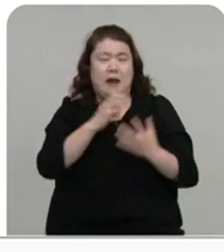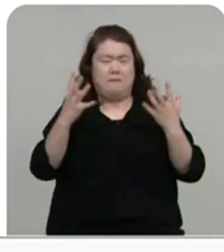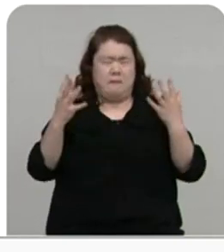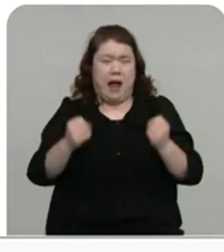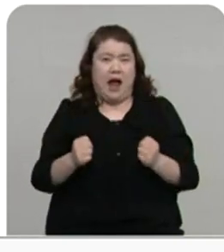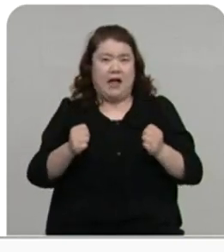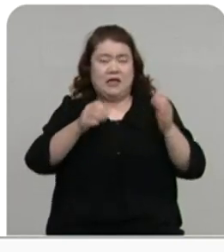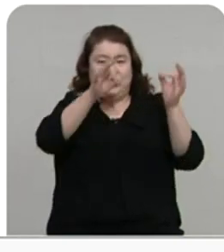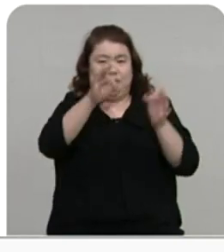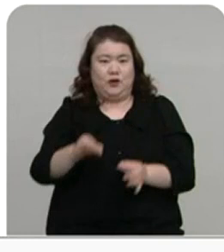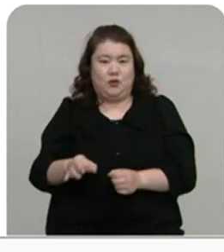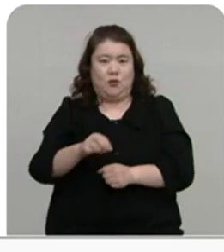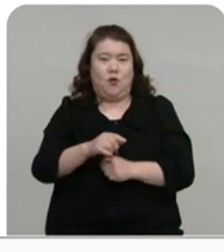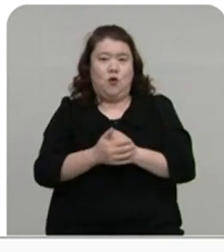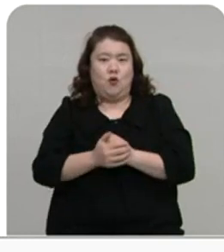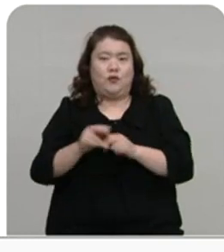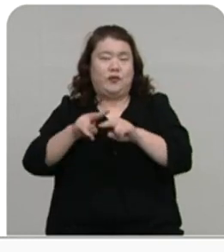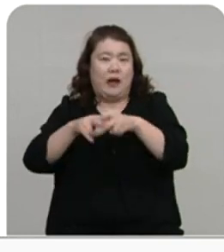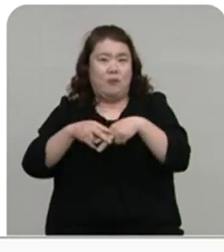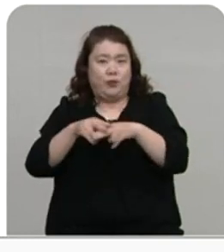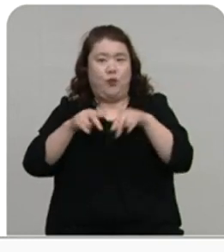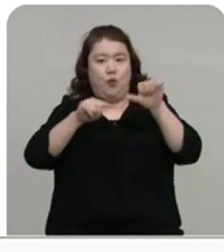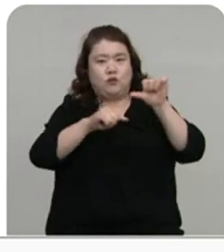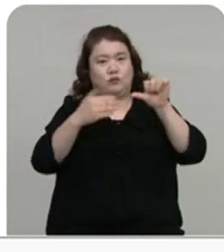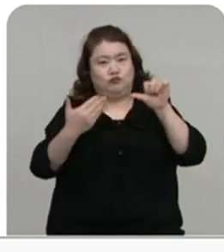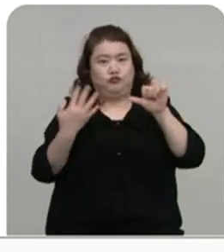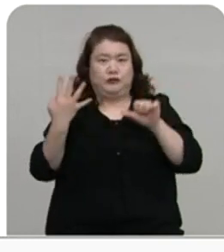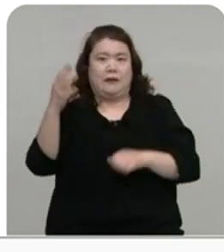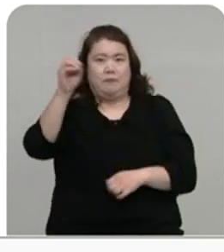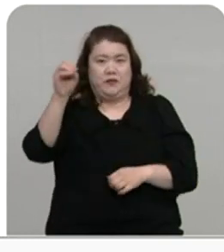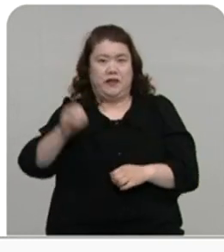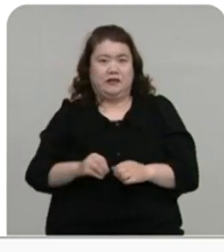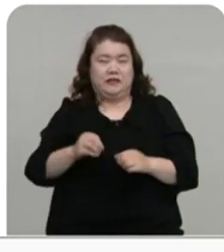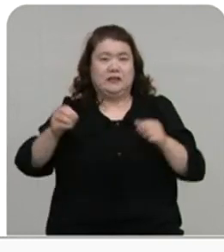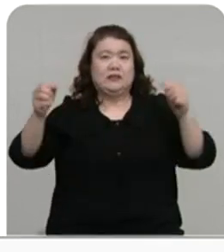가장 낮은 남원시도 5.94% 떨어졌 습니다.